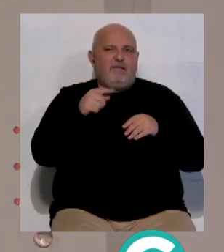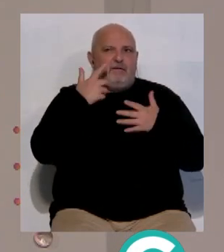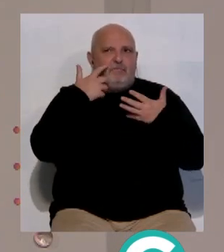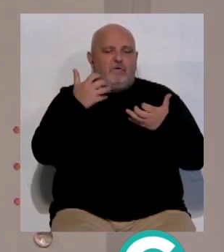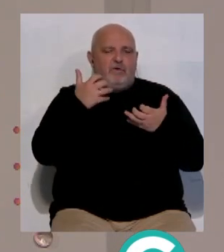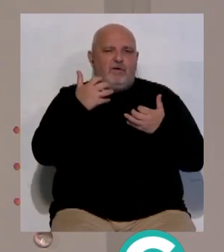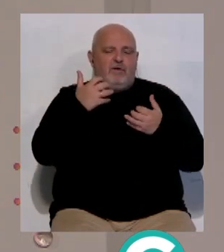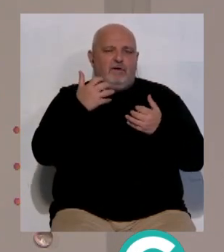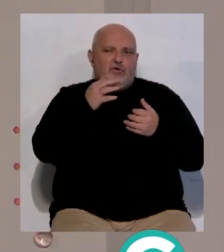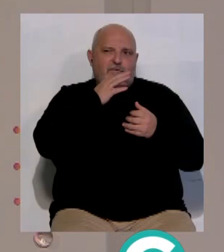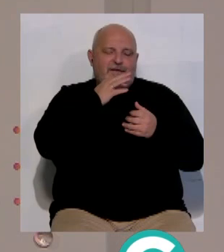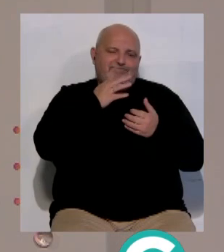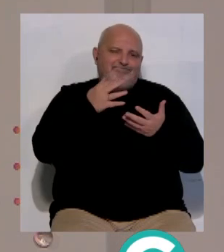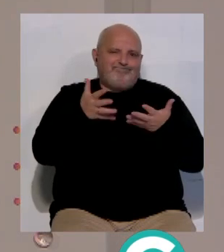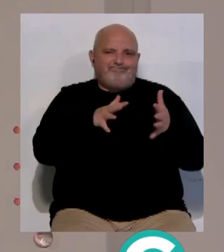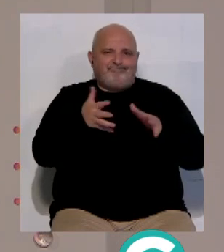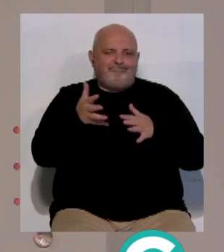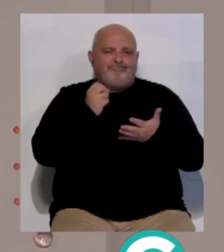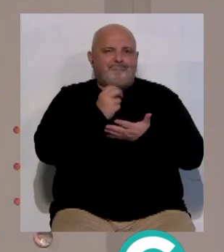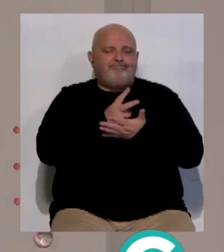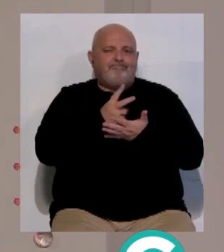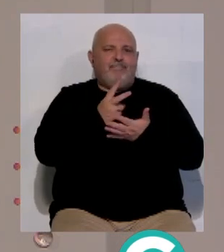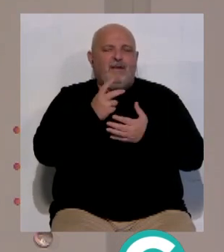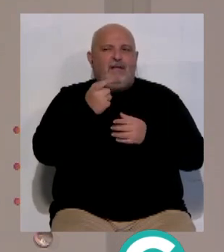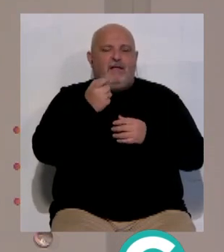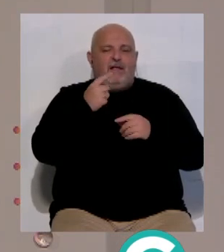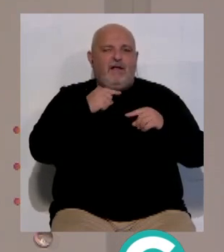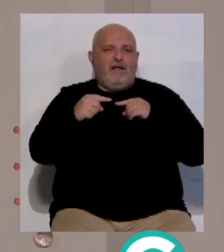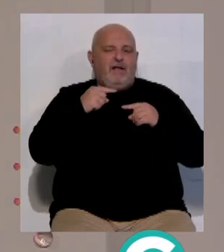verdes en el que nuevamente hemos visto como el Míster ha tenido que tirar de la vieja guardia